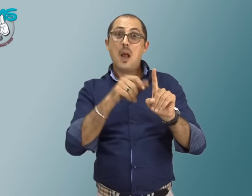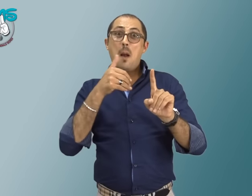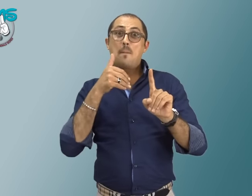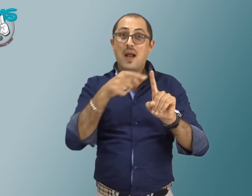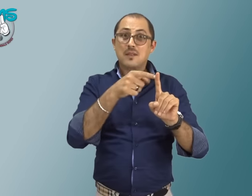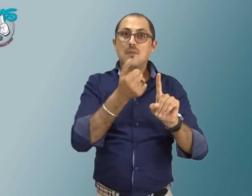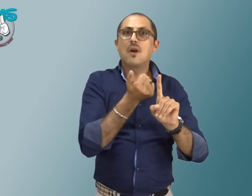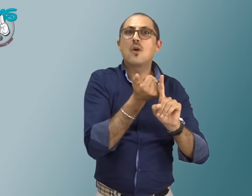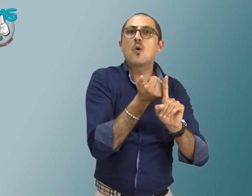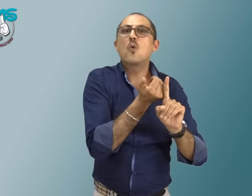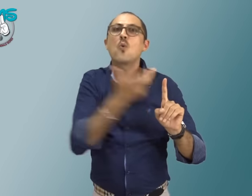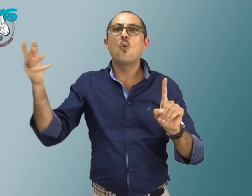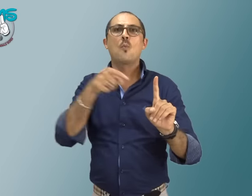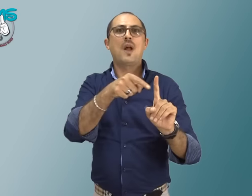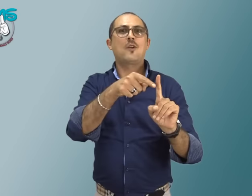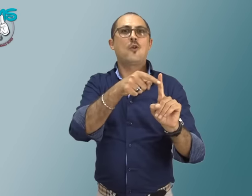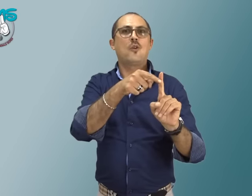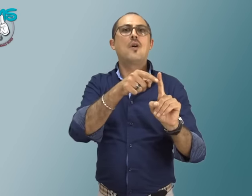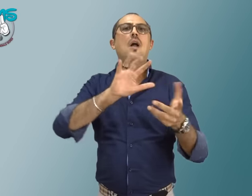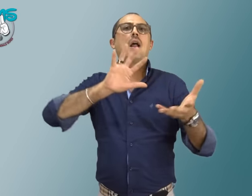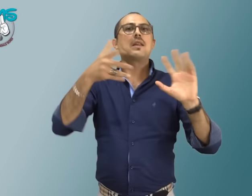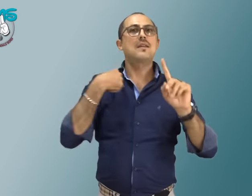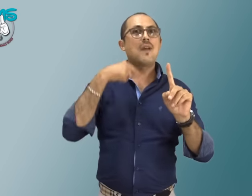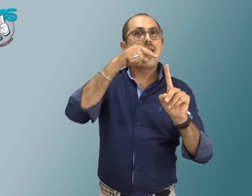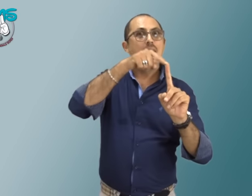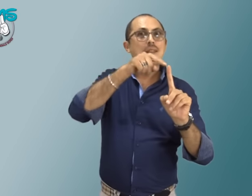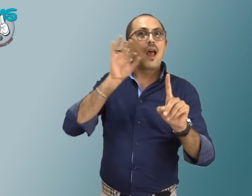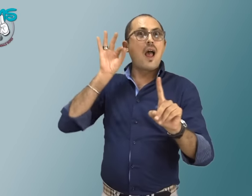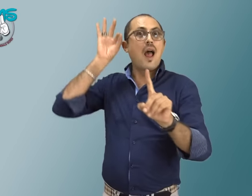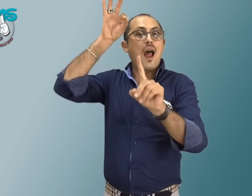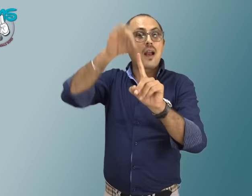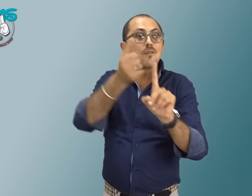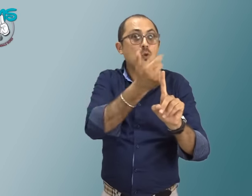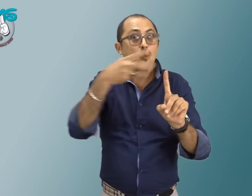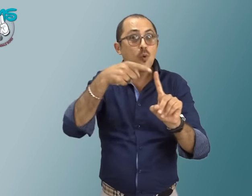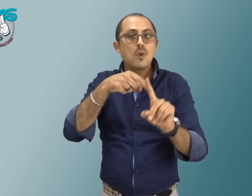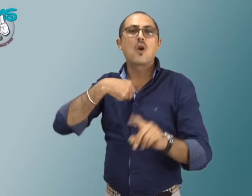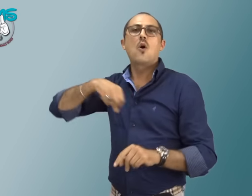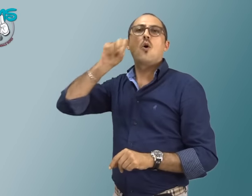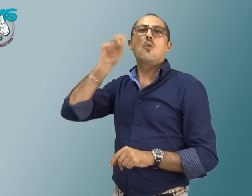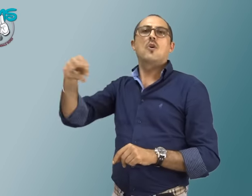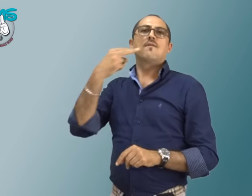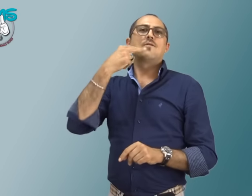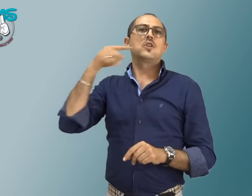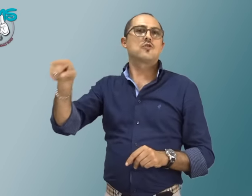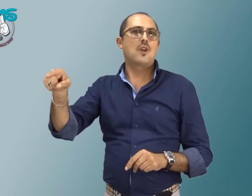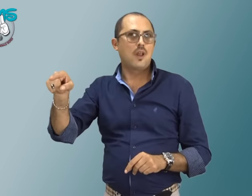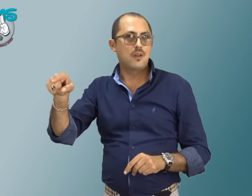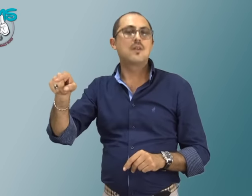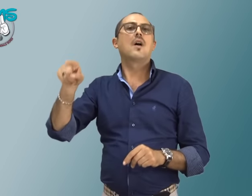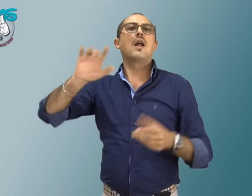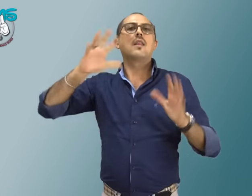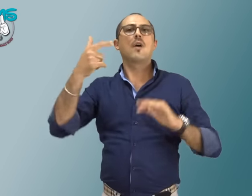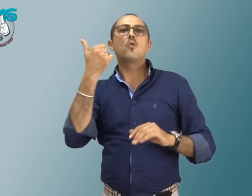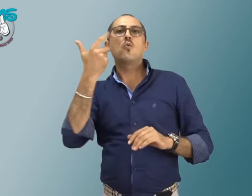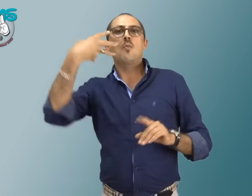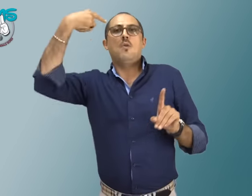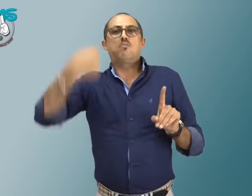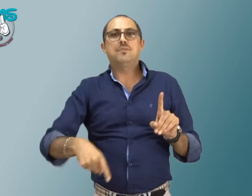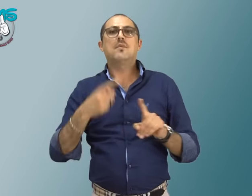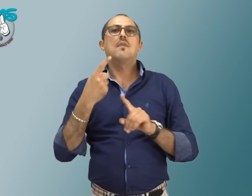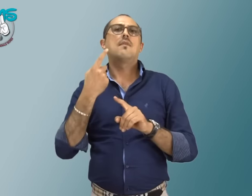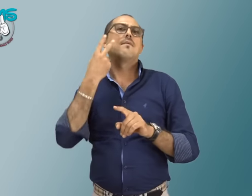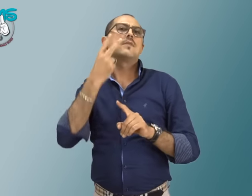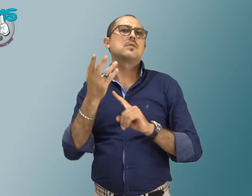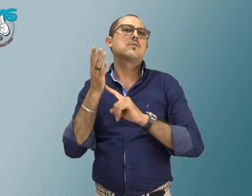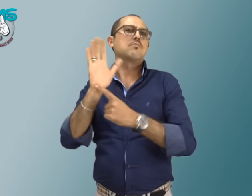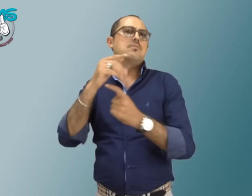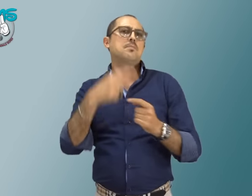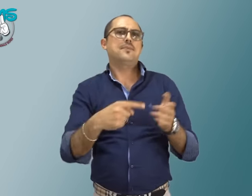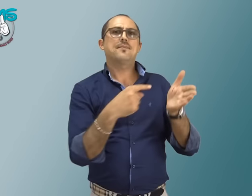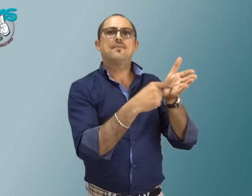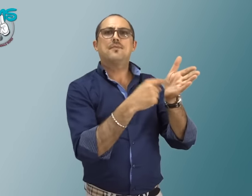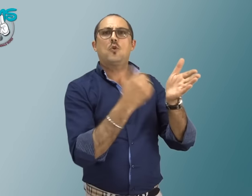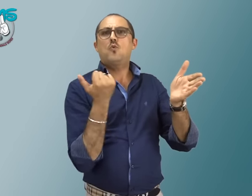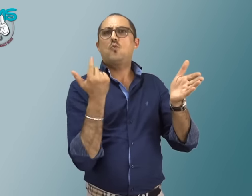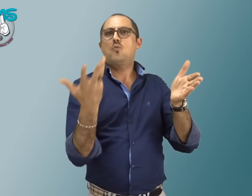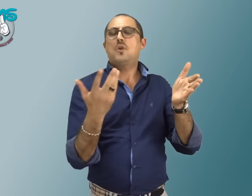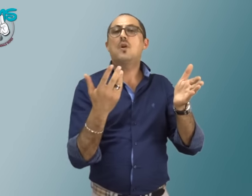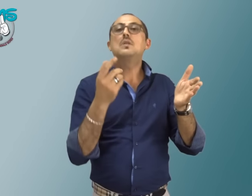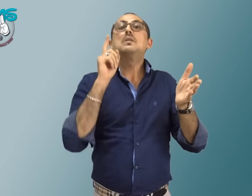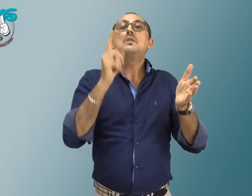dopo aver cliccato questi, quindi posso stimare sulla quantità dei presenti da comunicare ai vigili grazie al numero dei partecipanti cliccati sulla nostra pagina di Facebook